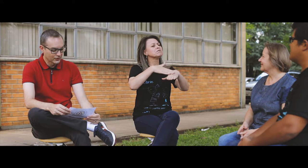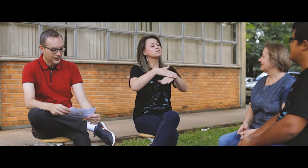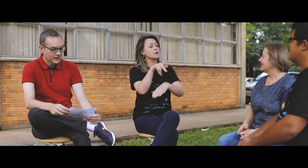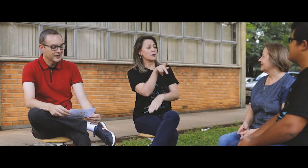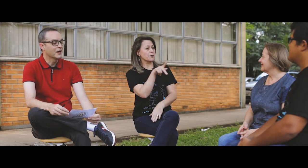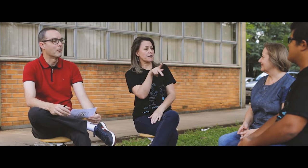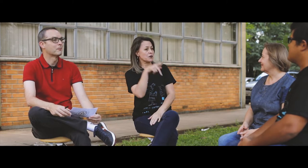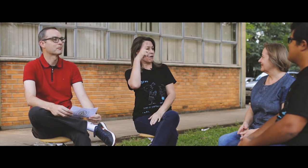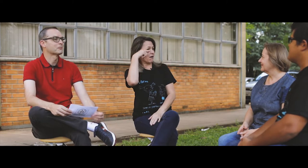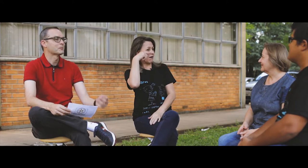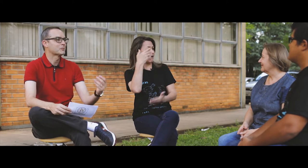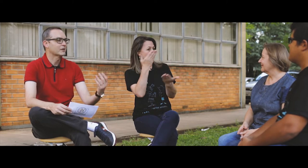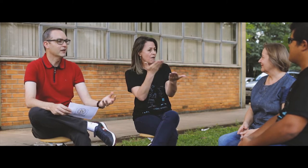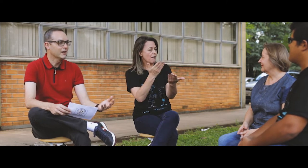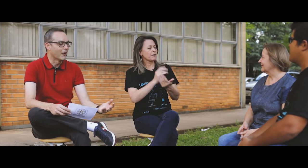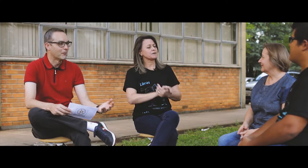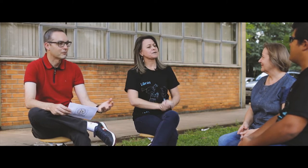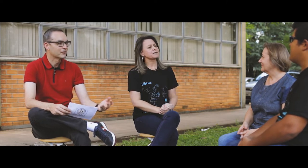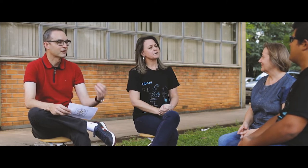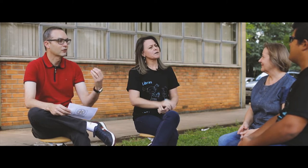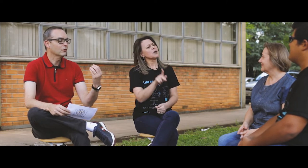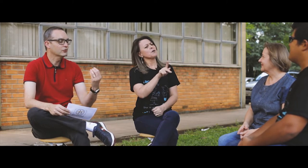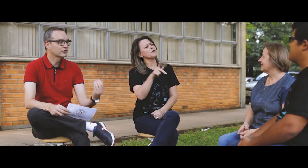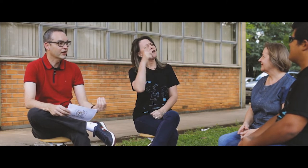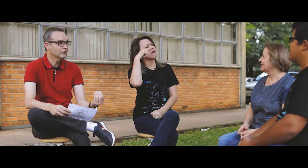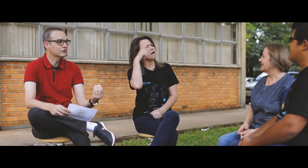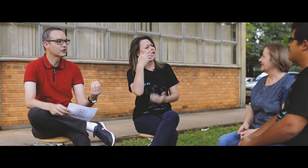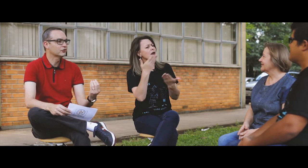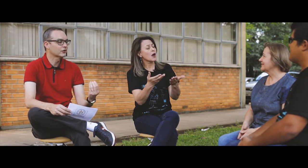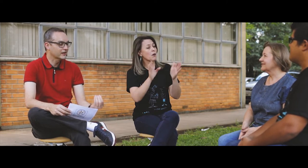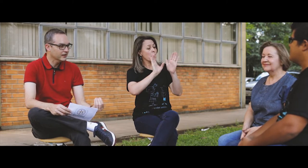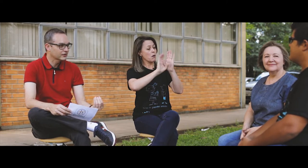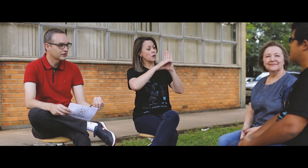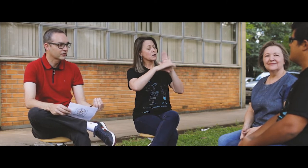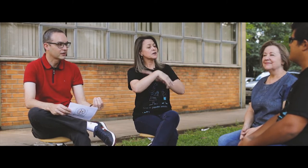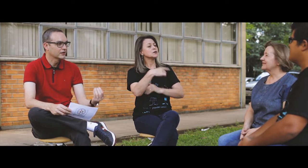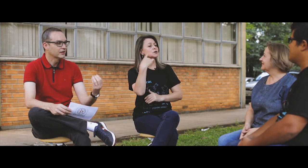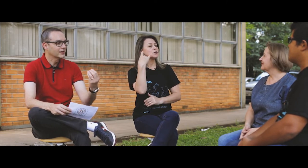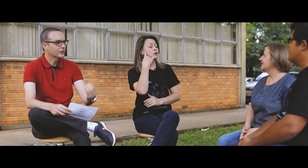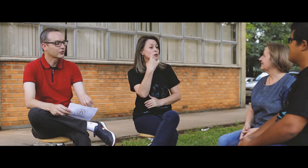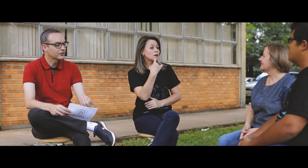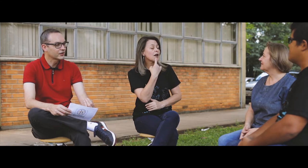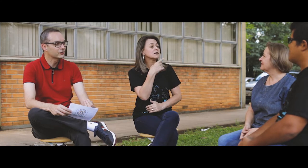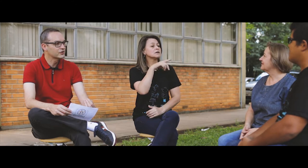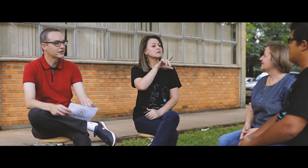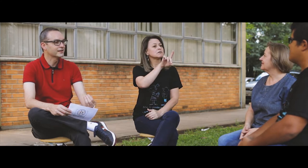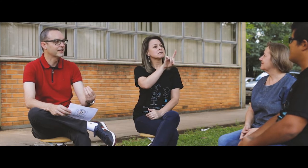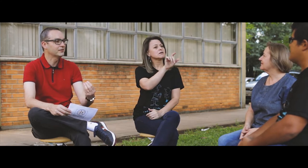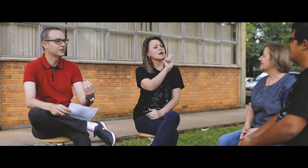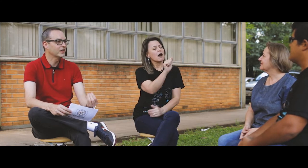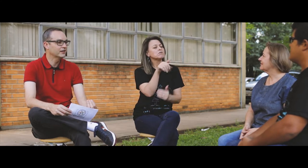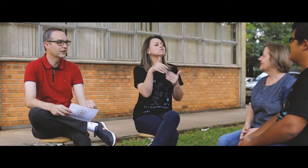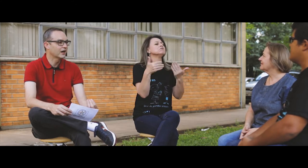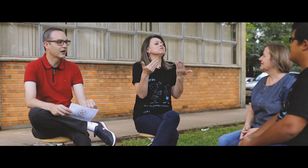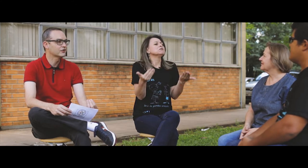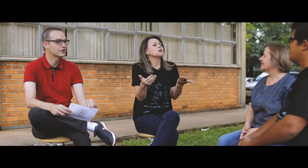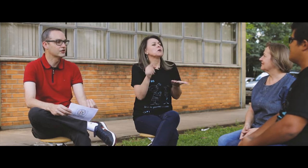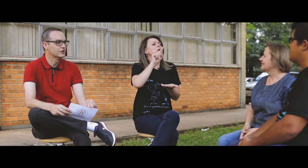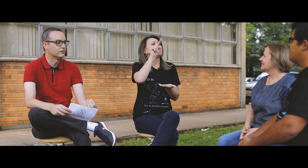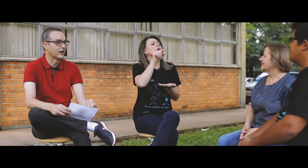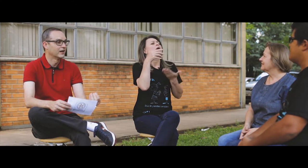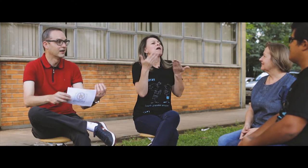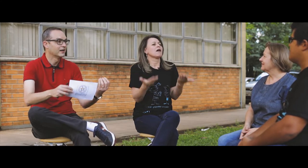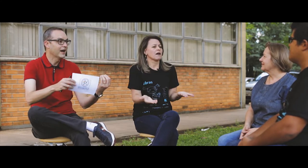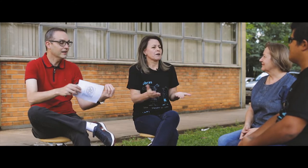Elial. Elial conceito de surdez e conceito de deficiência auditiva há